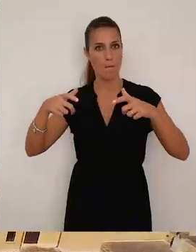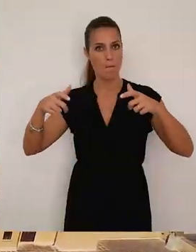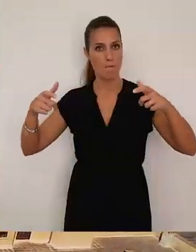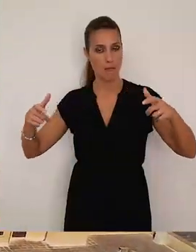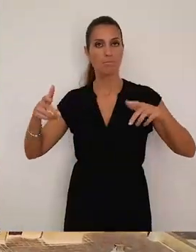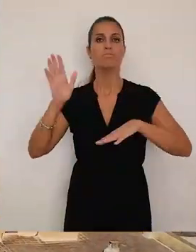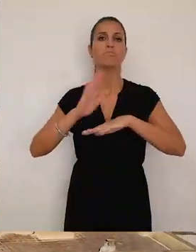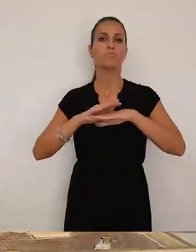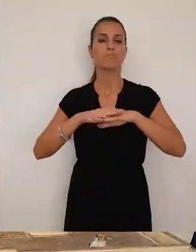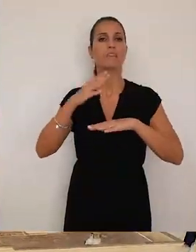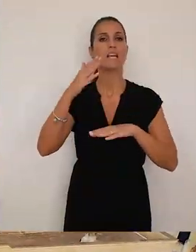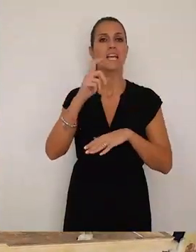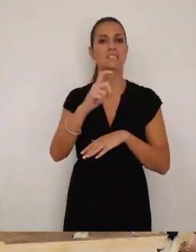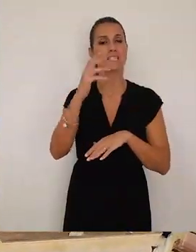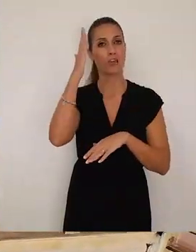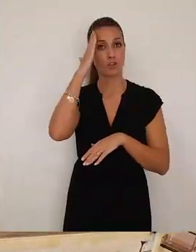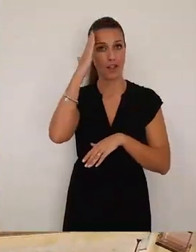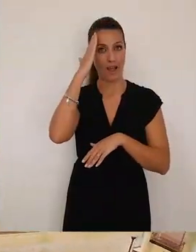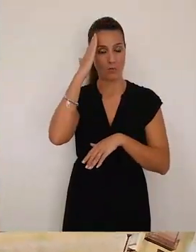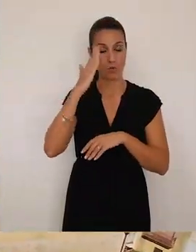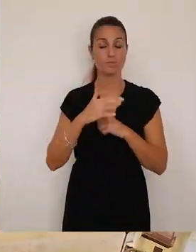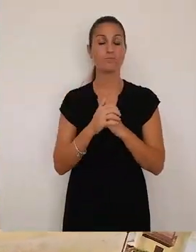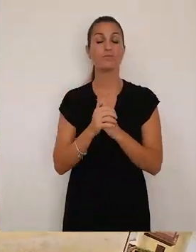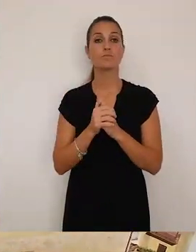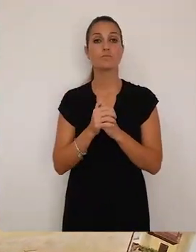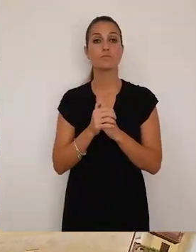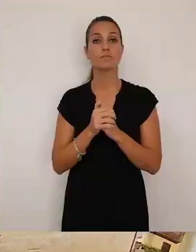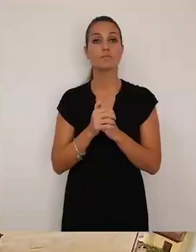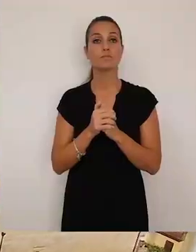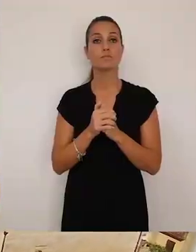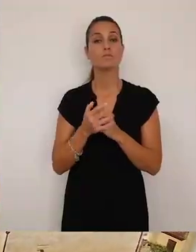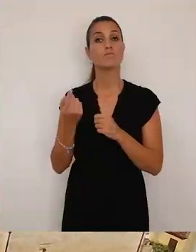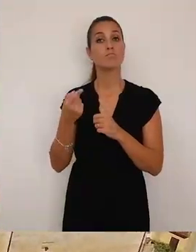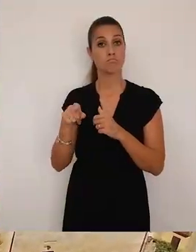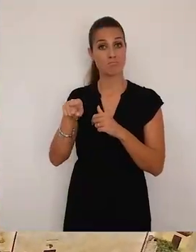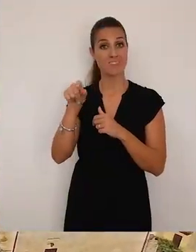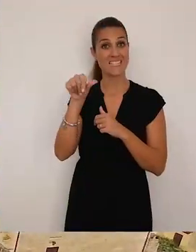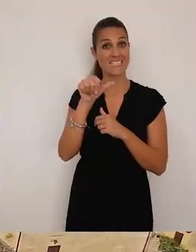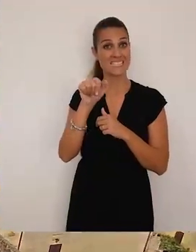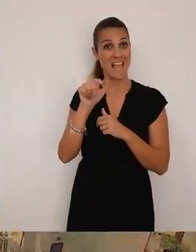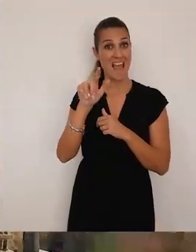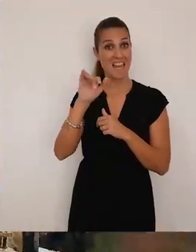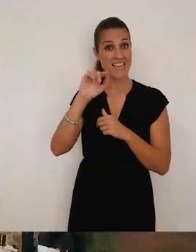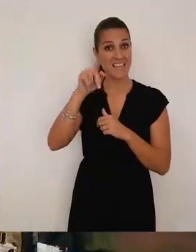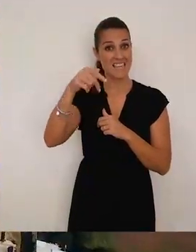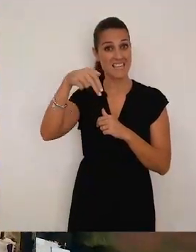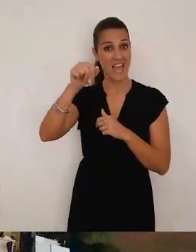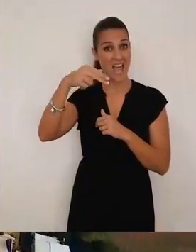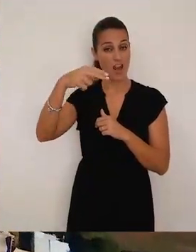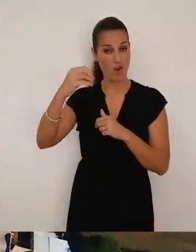urbano dell’abitato di Castrignano del Capo. A dominare il borgo salignanese è la torre